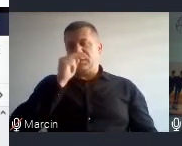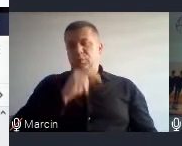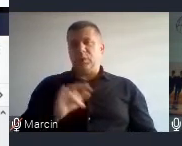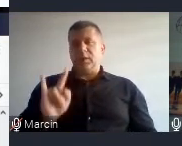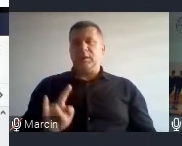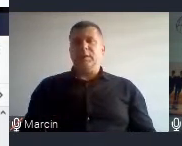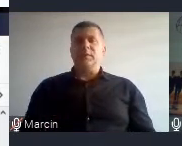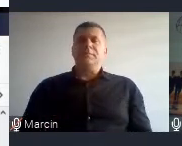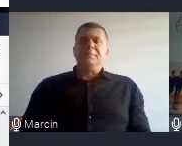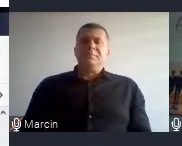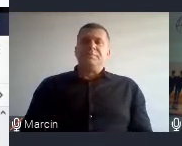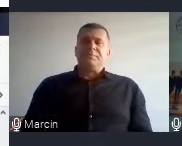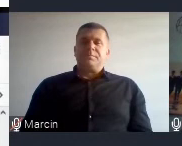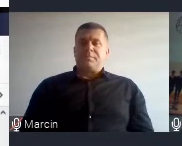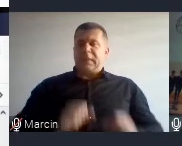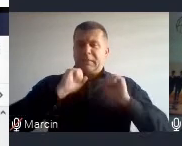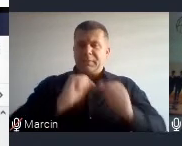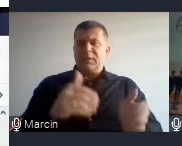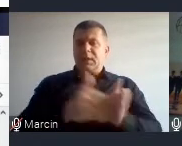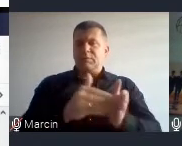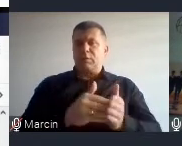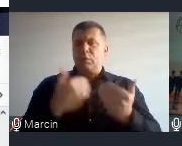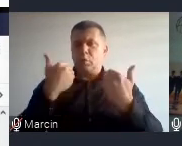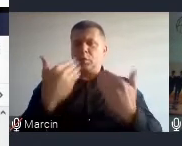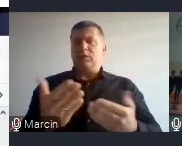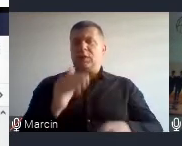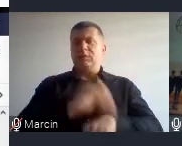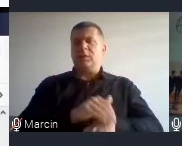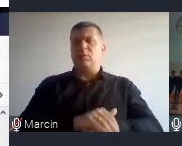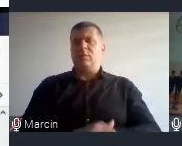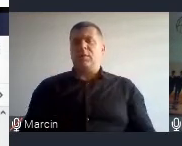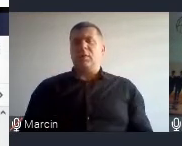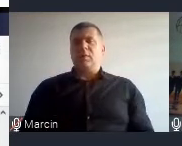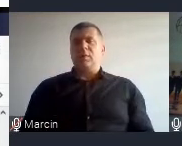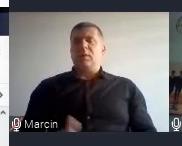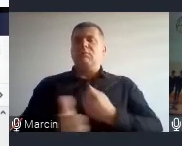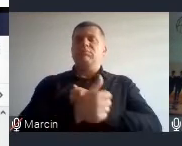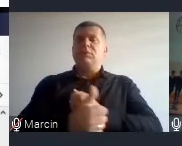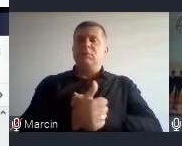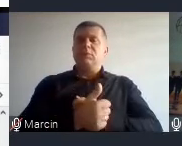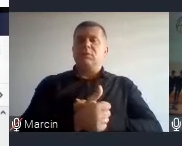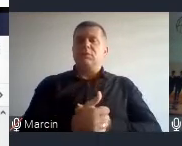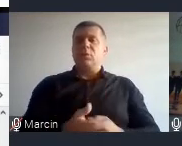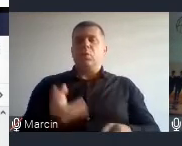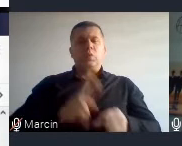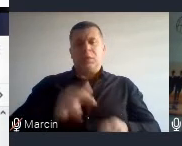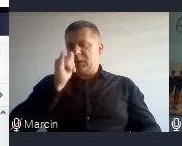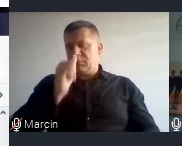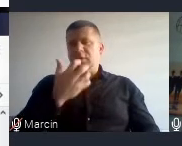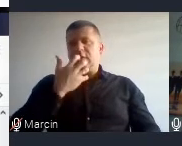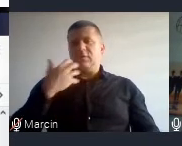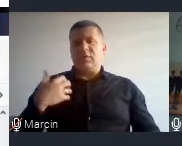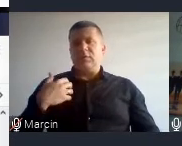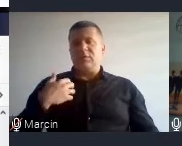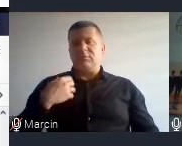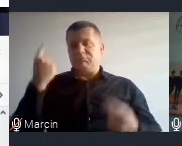Poza tym, pilna potrzeba udzielenia zamówienia i przyczyny, których nie można było wcześniej przewidzieć.